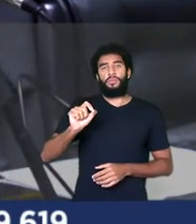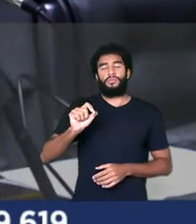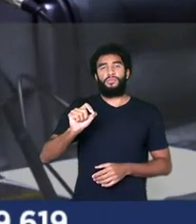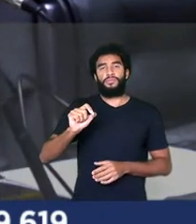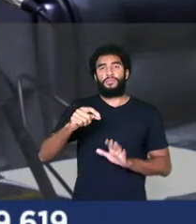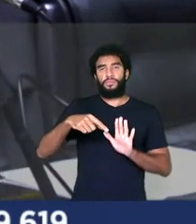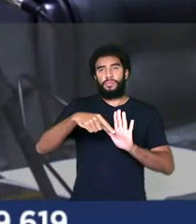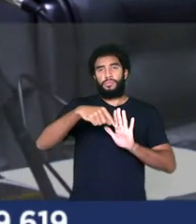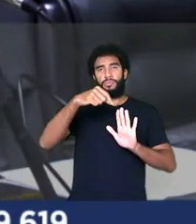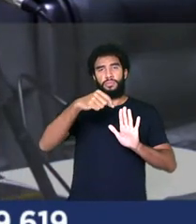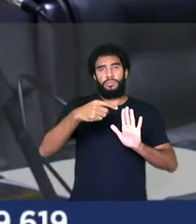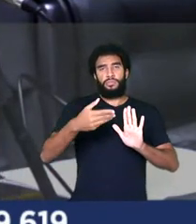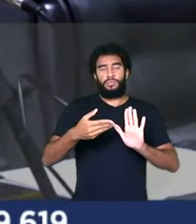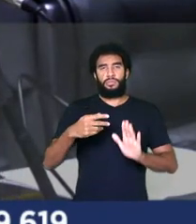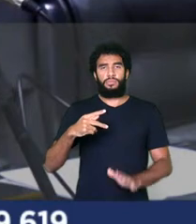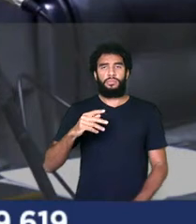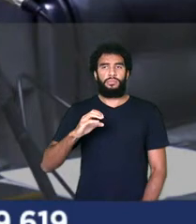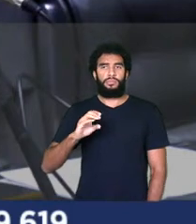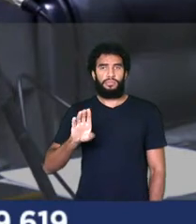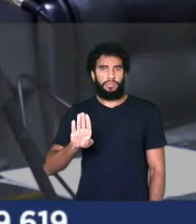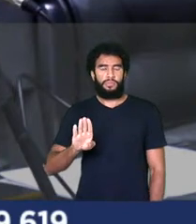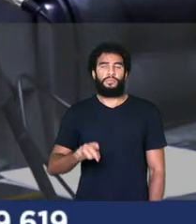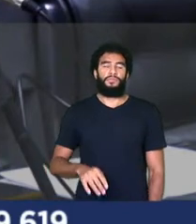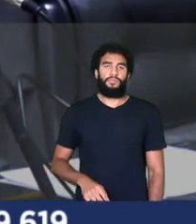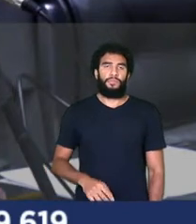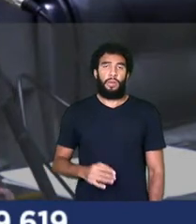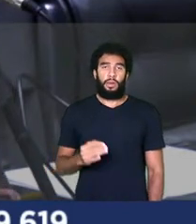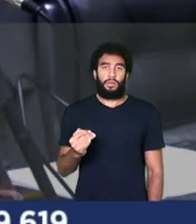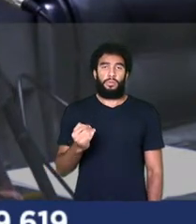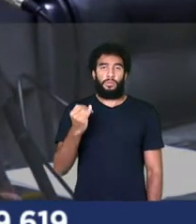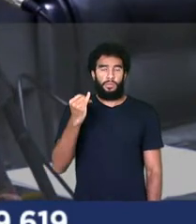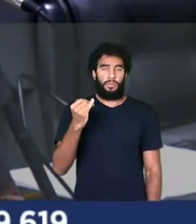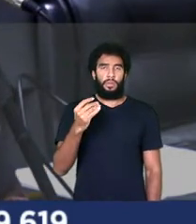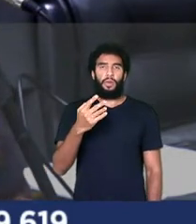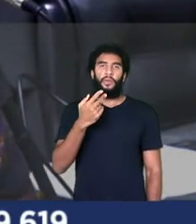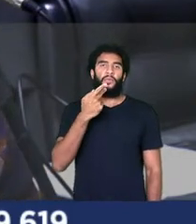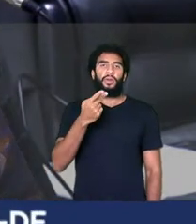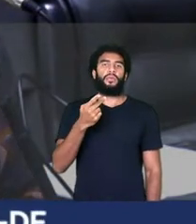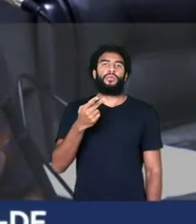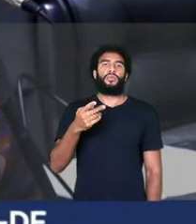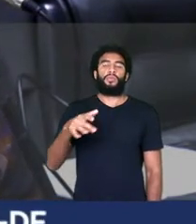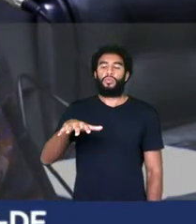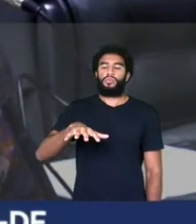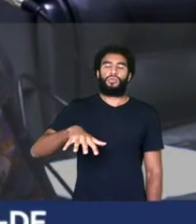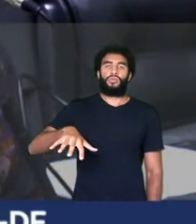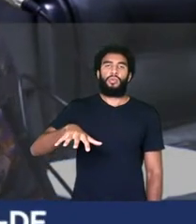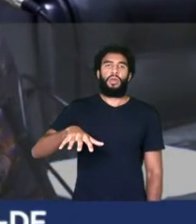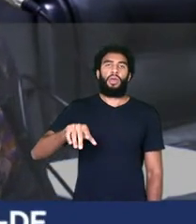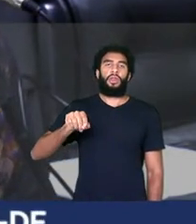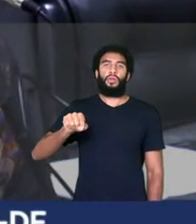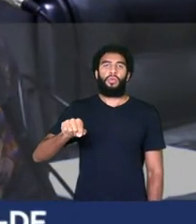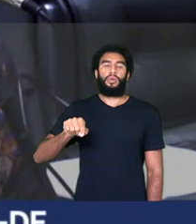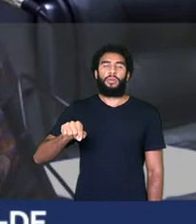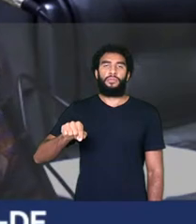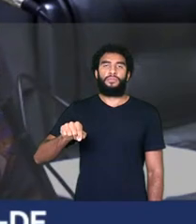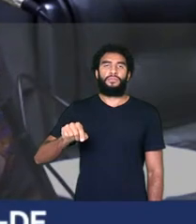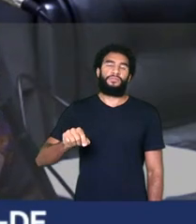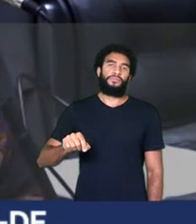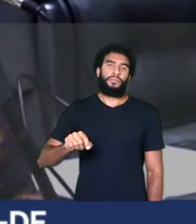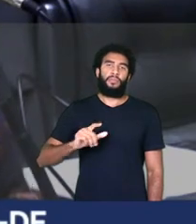COMPREENSÃO PARTICULAR DA IMPORTÂNCIA DESSE DESTAQUE DO PCDOB . NÓS ESTAMOS FALANDO DE UMA CADEIA PRODUTIVA QUE VAI INCIDIR SOBRE ELA OUTROS